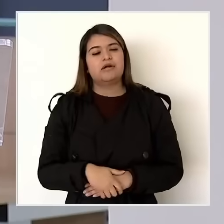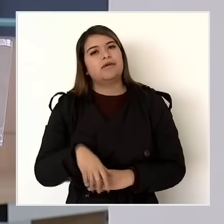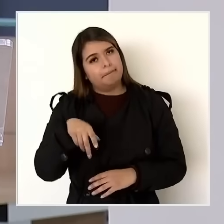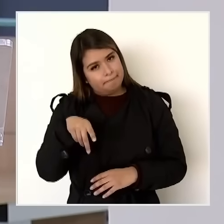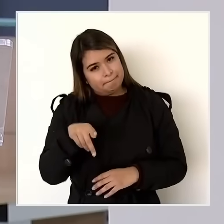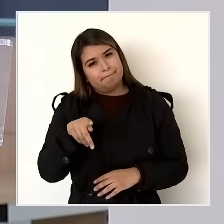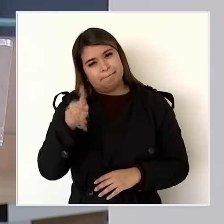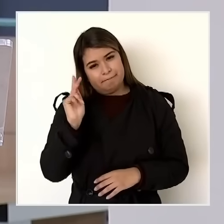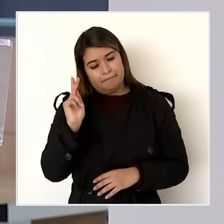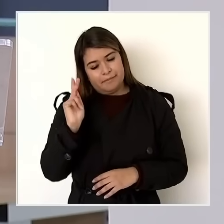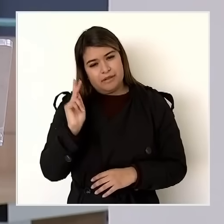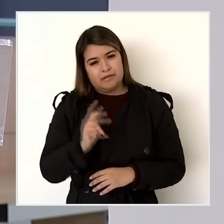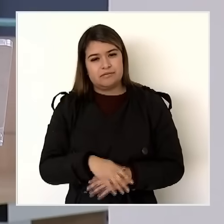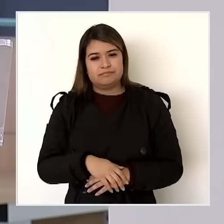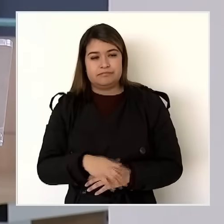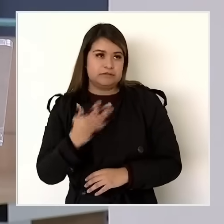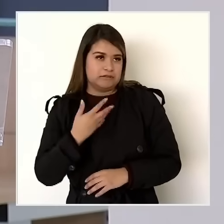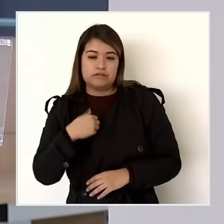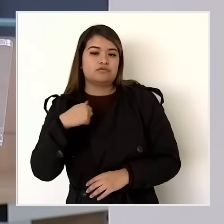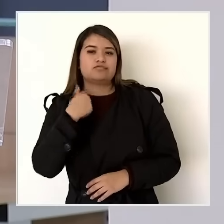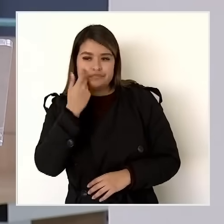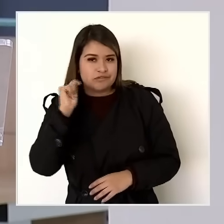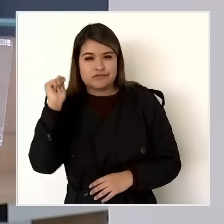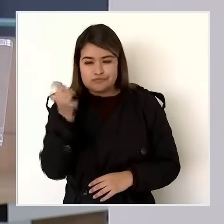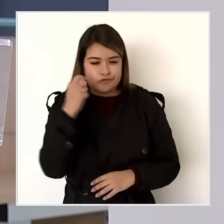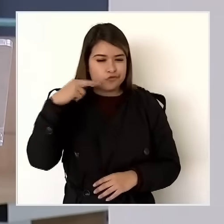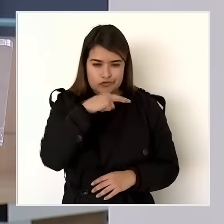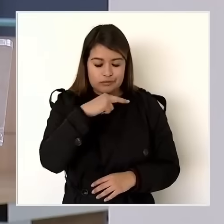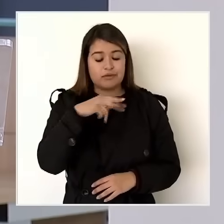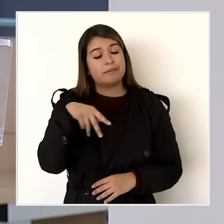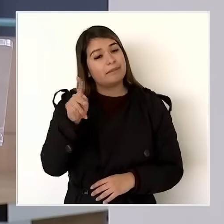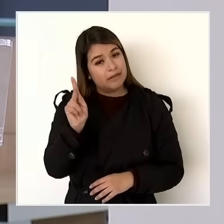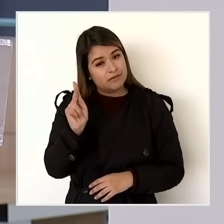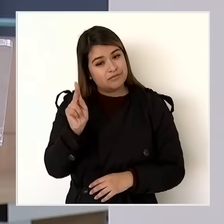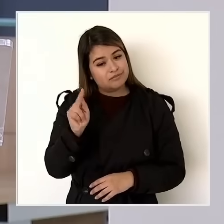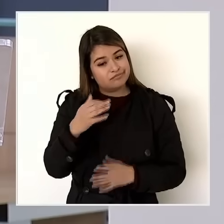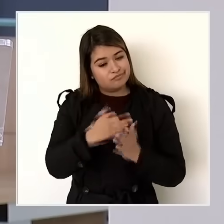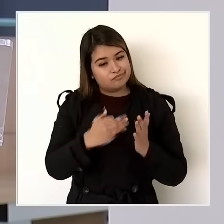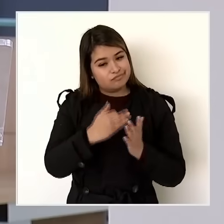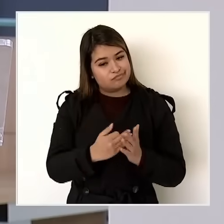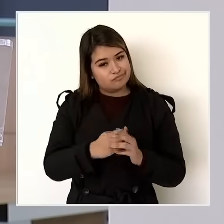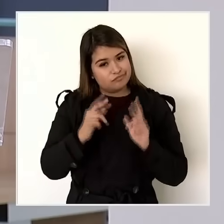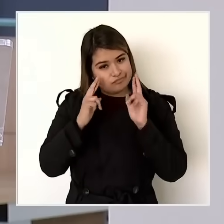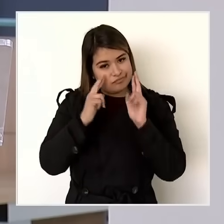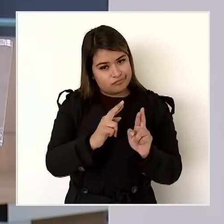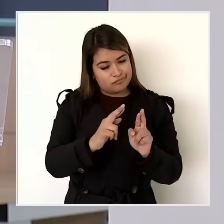incluso de la digitalización, pues lo más importante es la honestidad y ese es es el